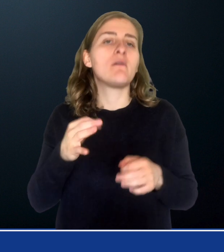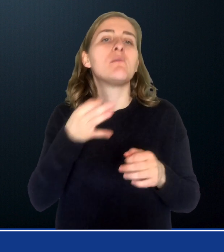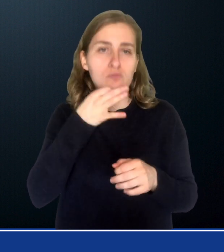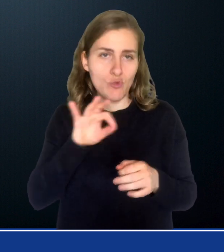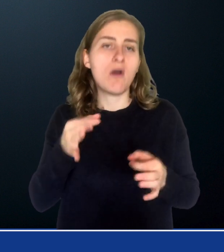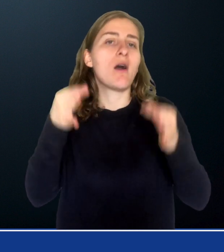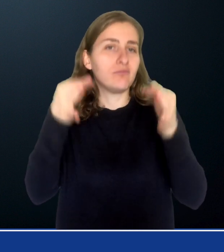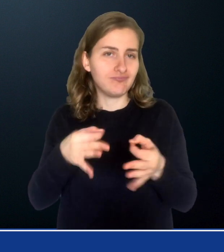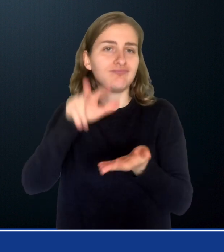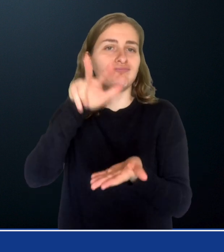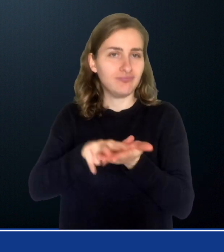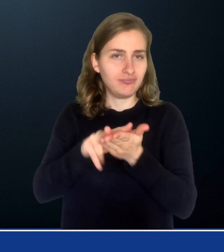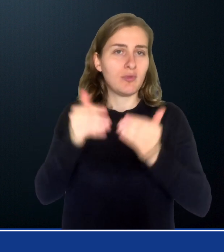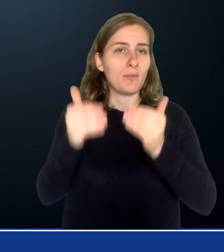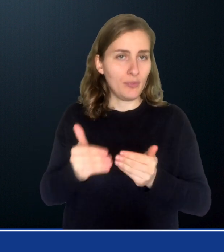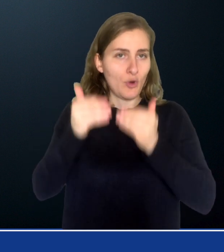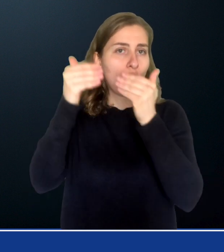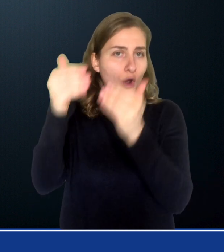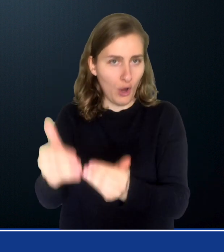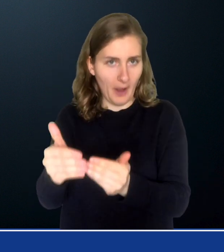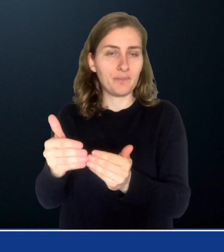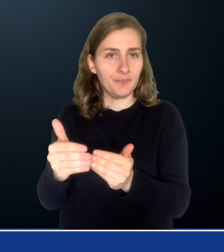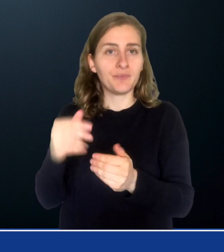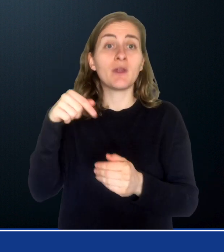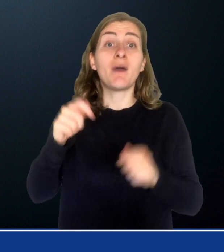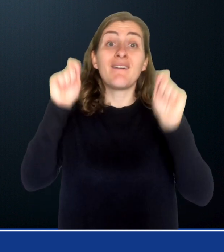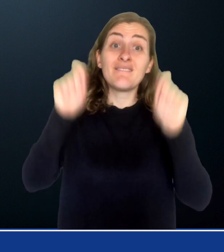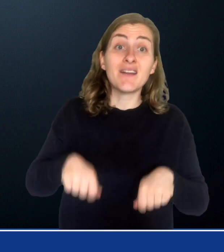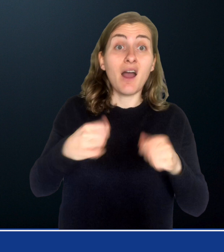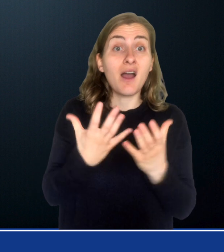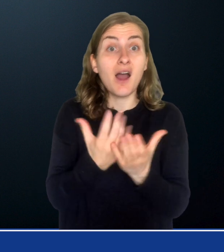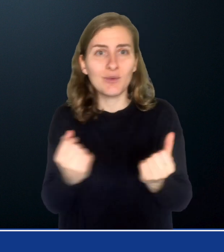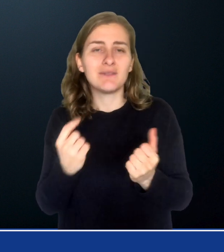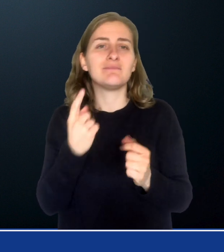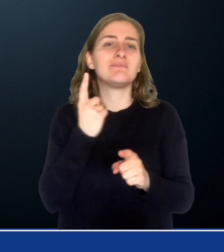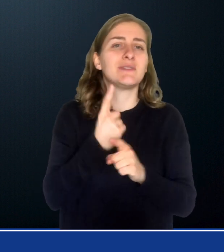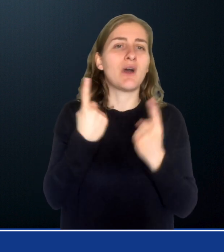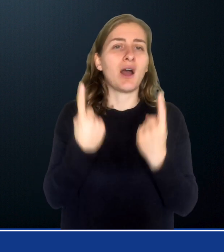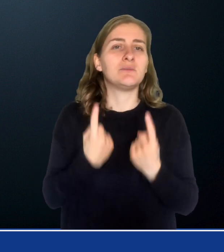Le coperture finanziare sono state trovate e hanno permesso l'approvazione di un emendamento